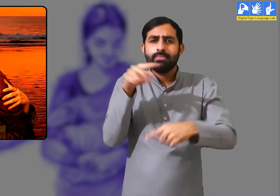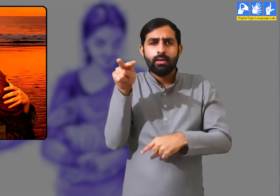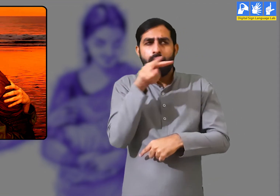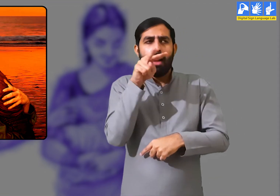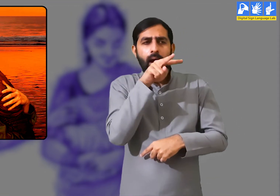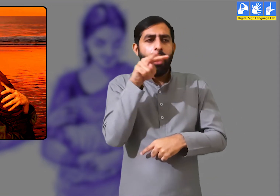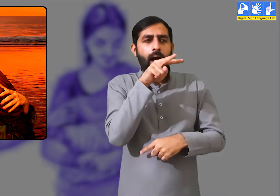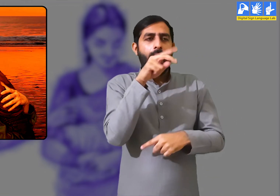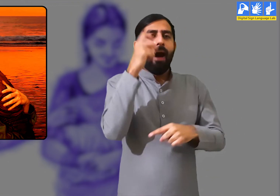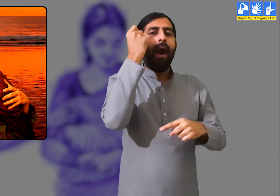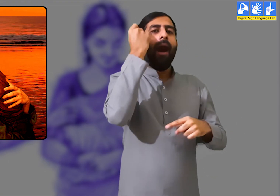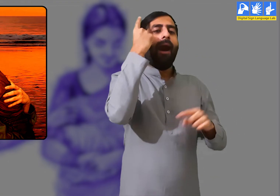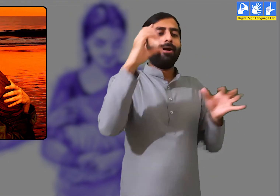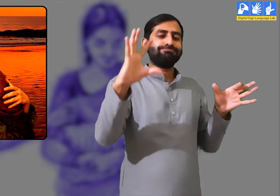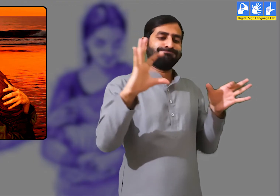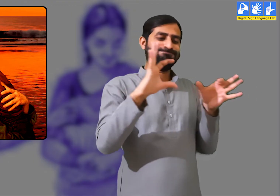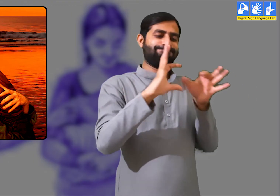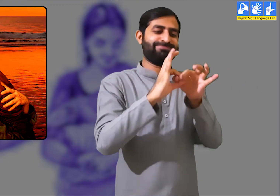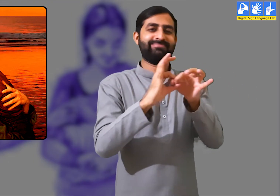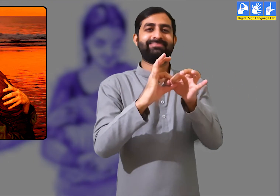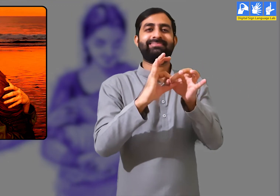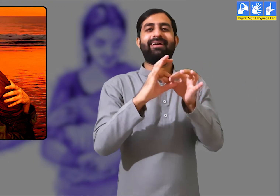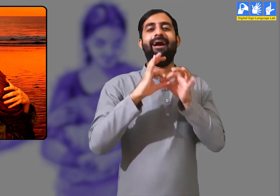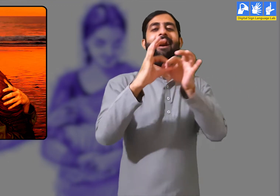वह धीरे-धीरे उन्हें पहचाने लगेगा